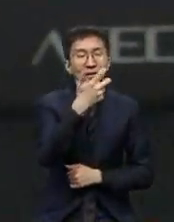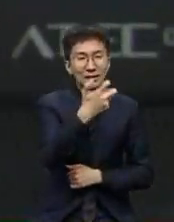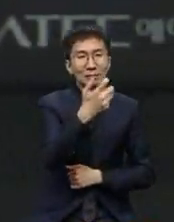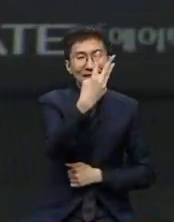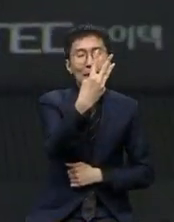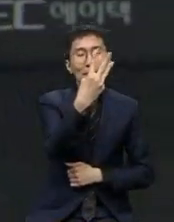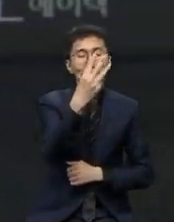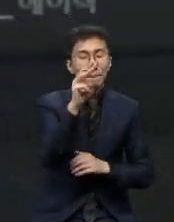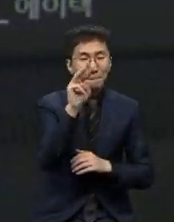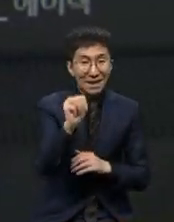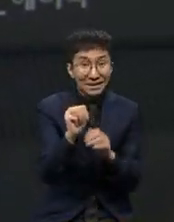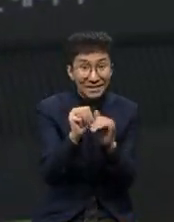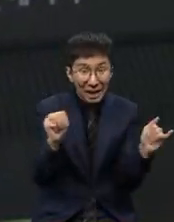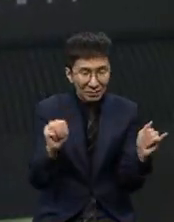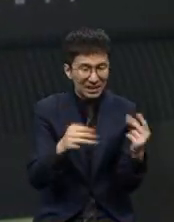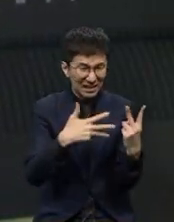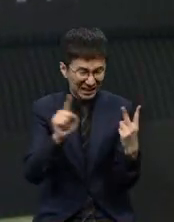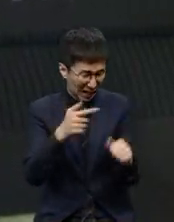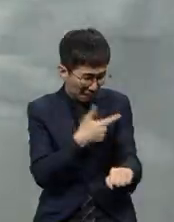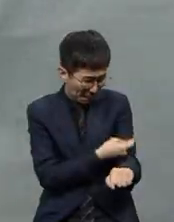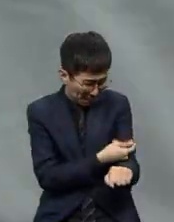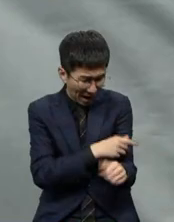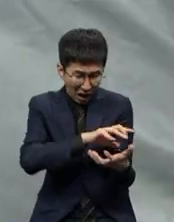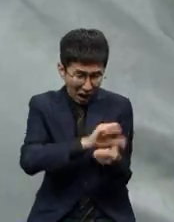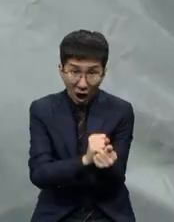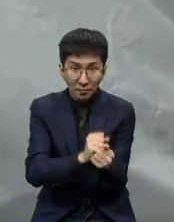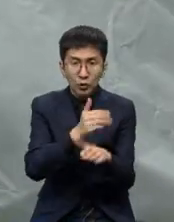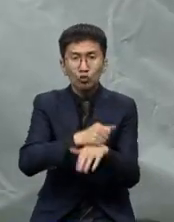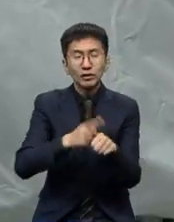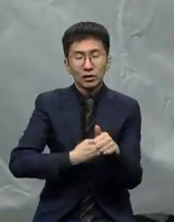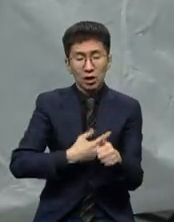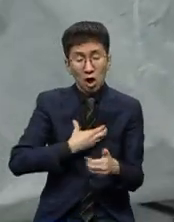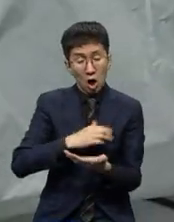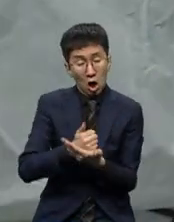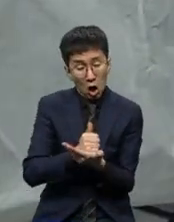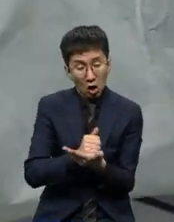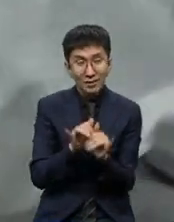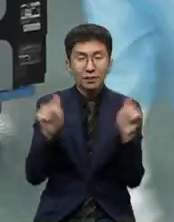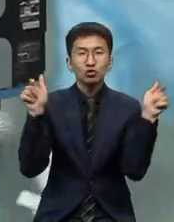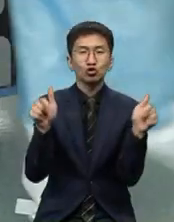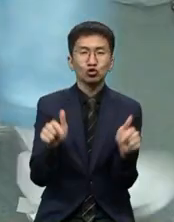접종을 빨리 마쳐 위중증 환자 수부터 줄여야 합니다. SBS 조동찬입니다.